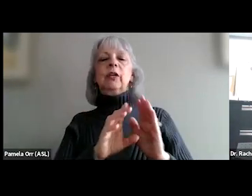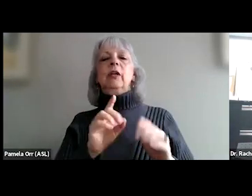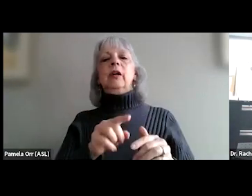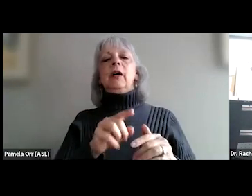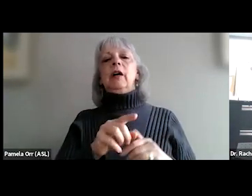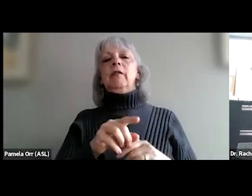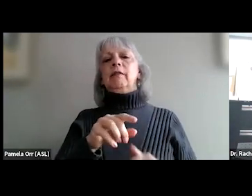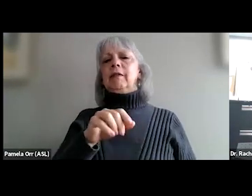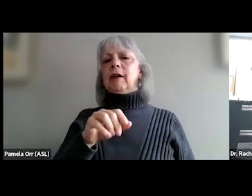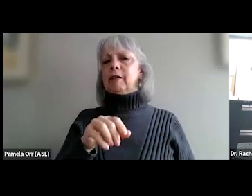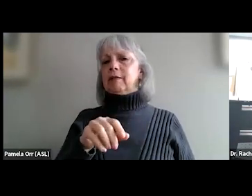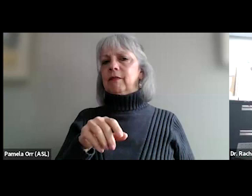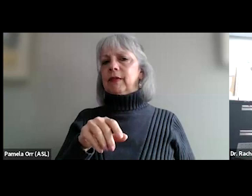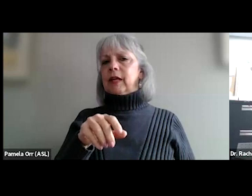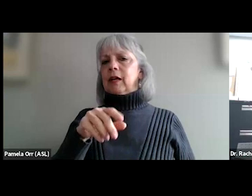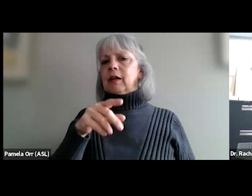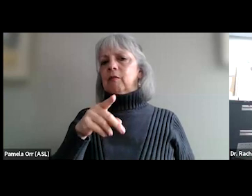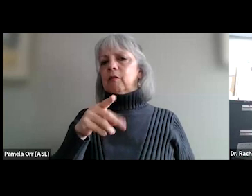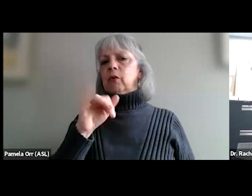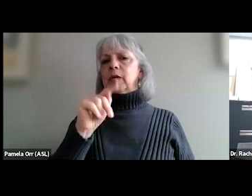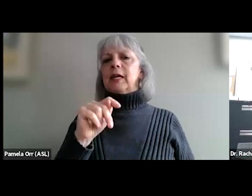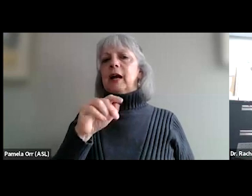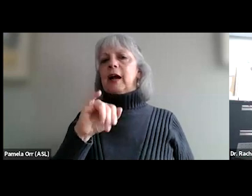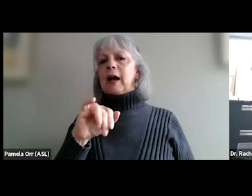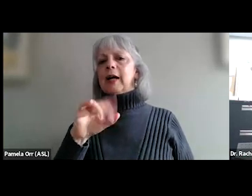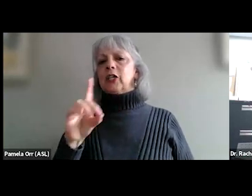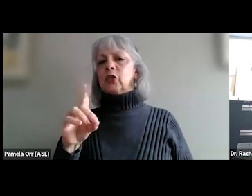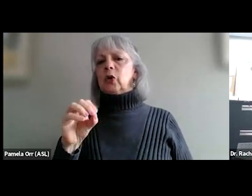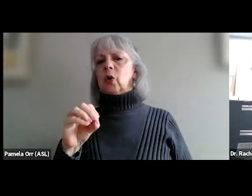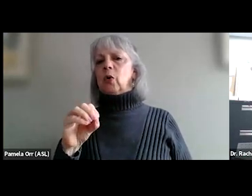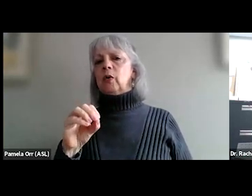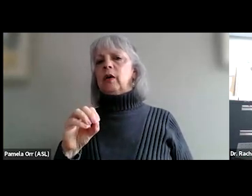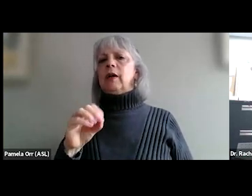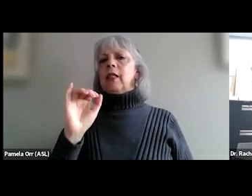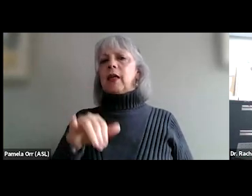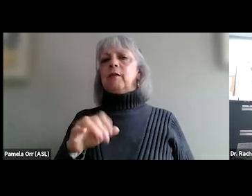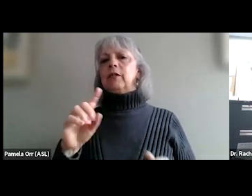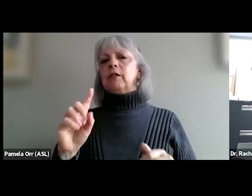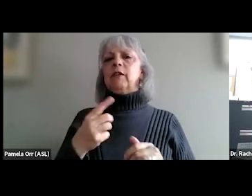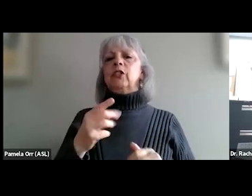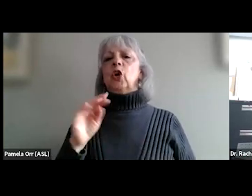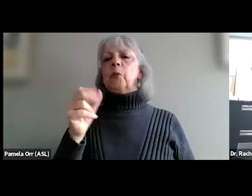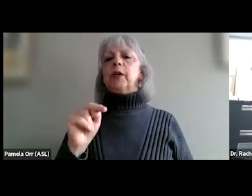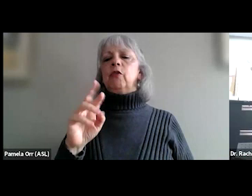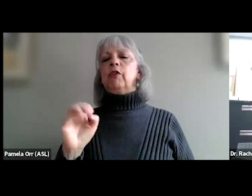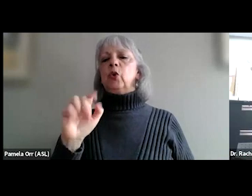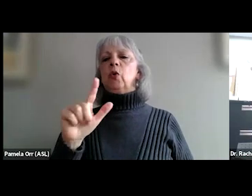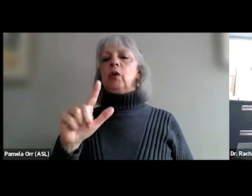que fue construido en 1954 como uno de los primeros proyectos de vivienda de renovación urbana para los residentes locales negros.